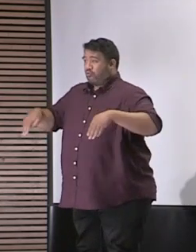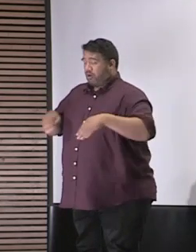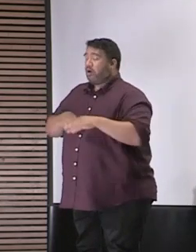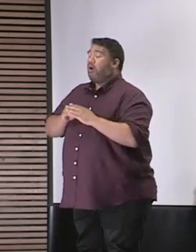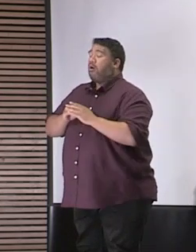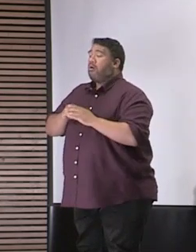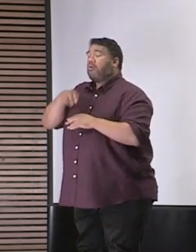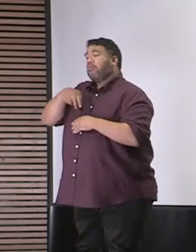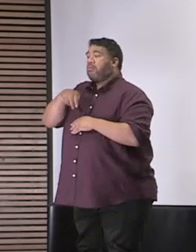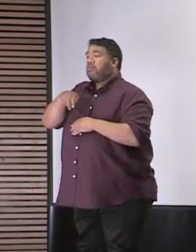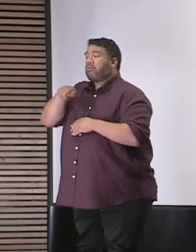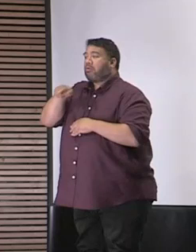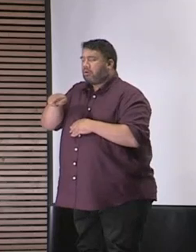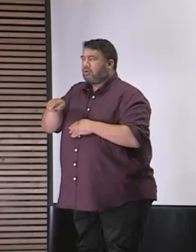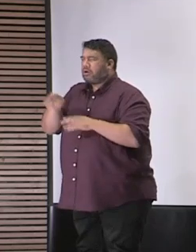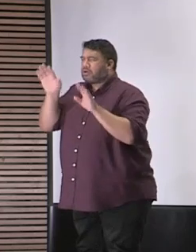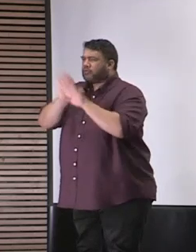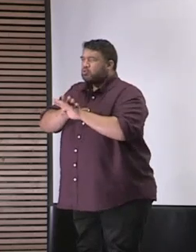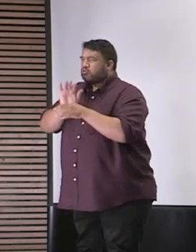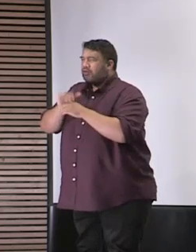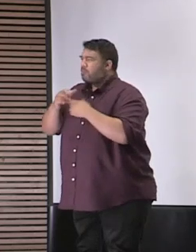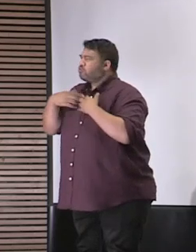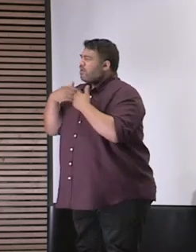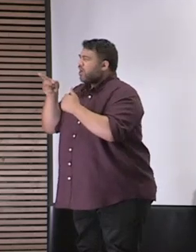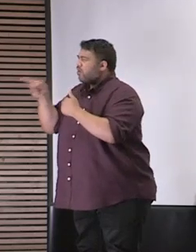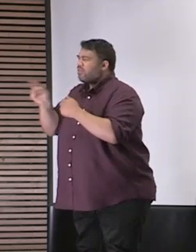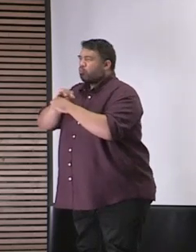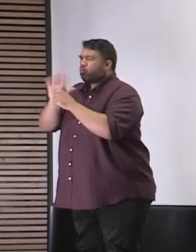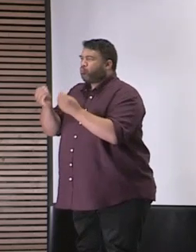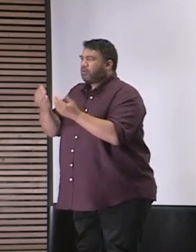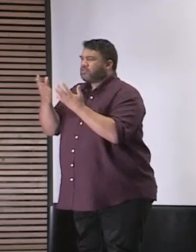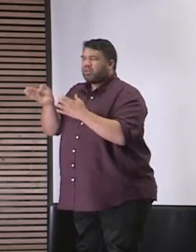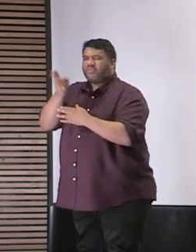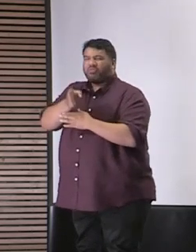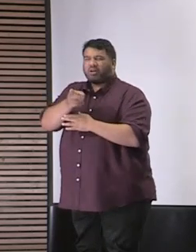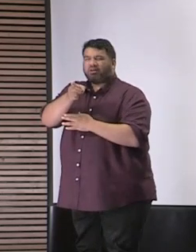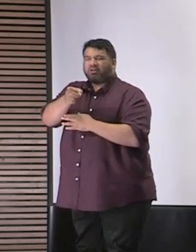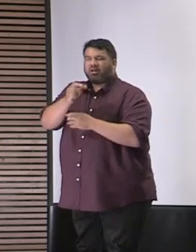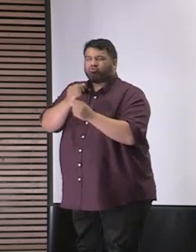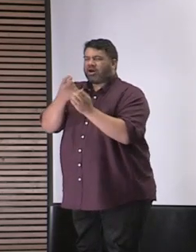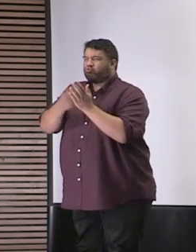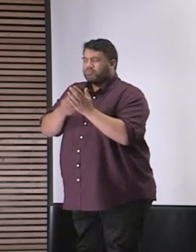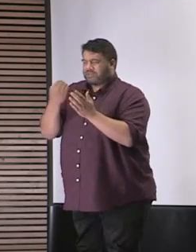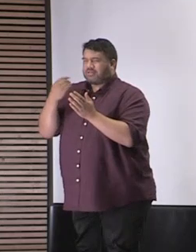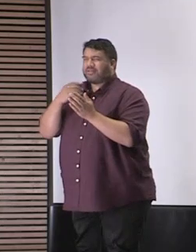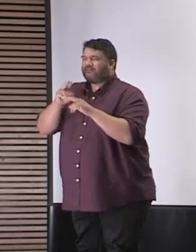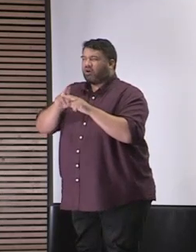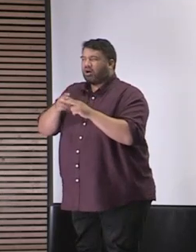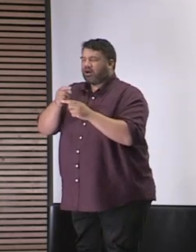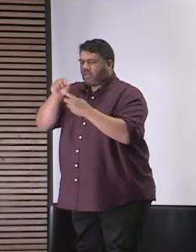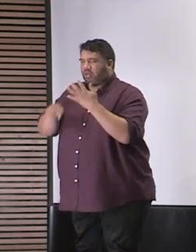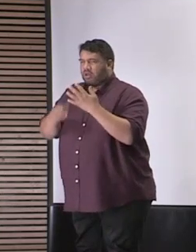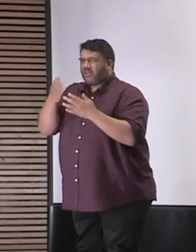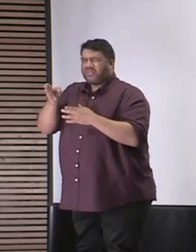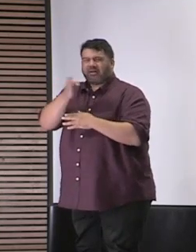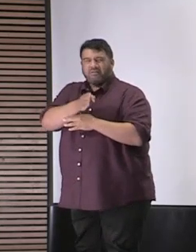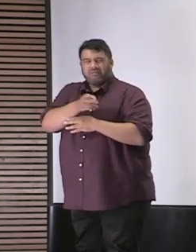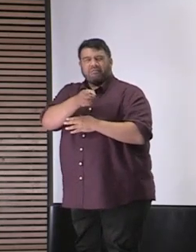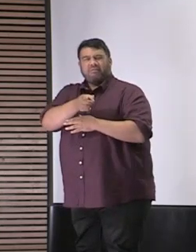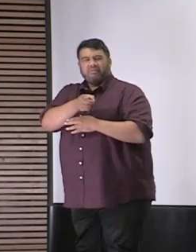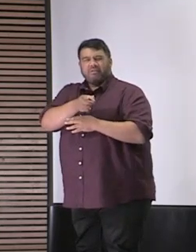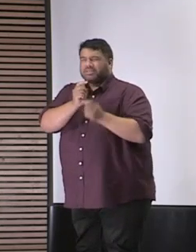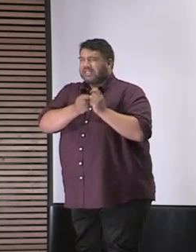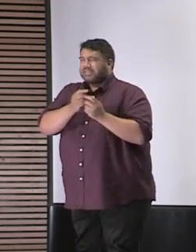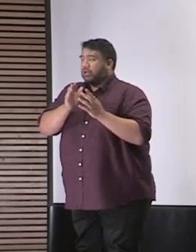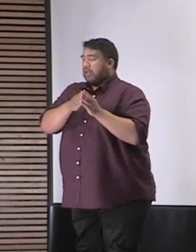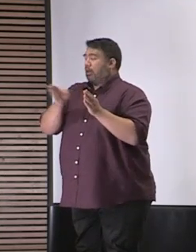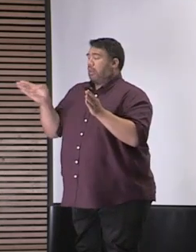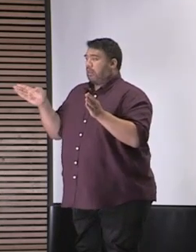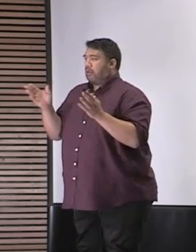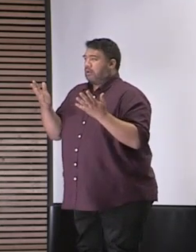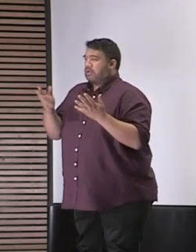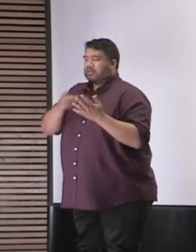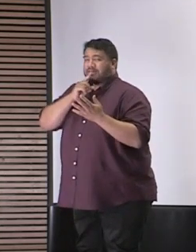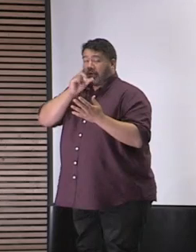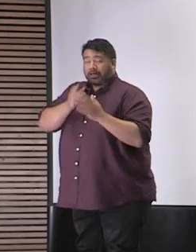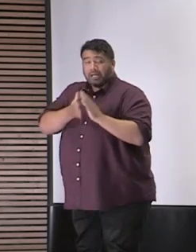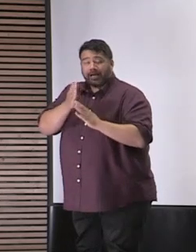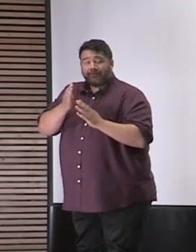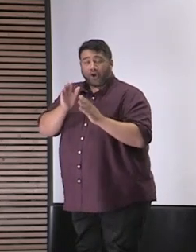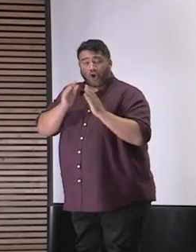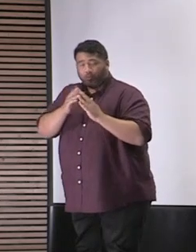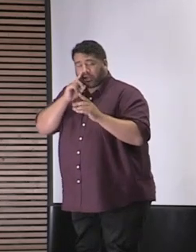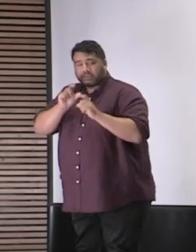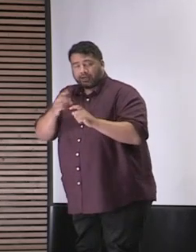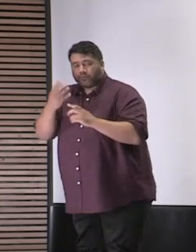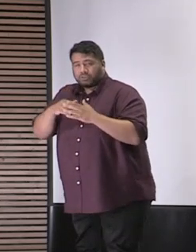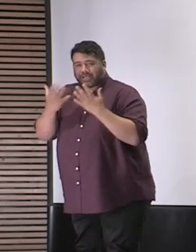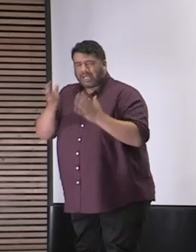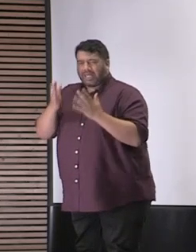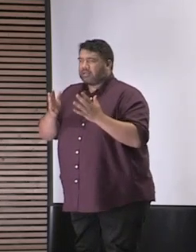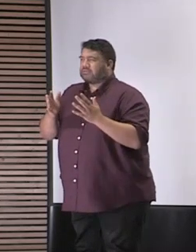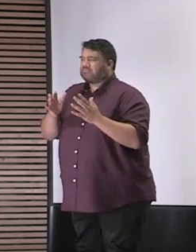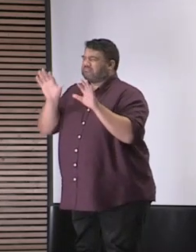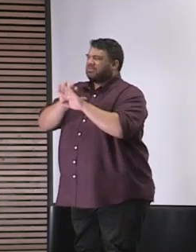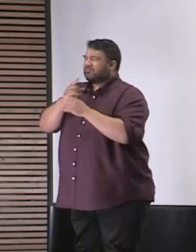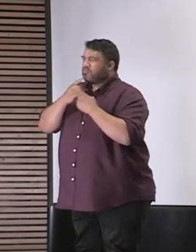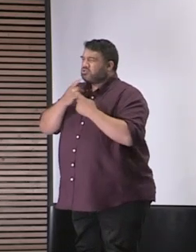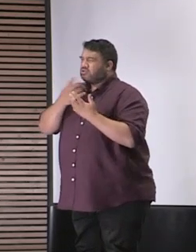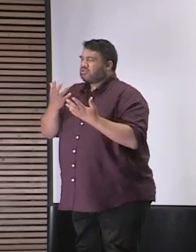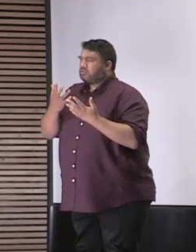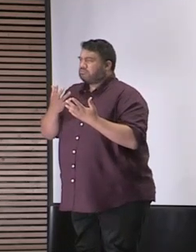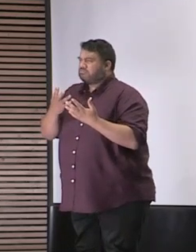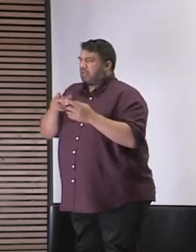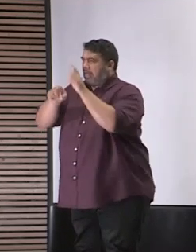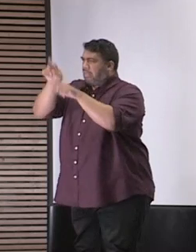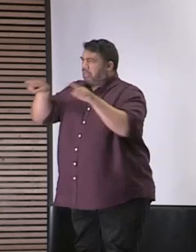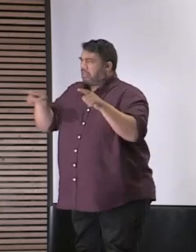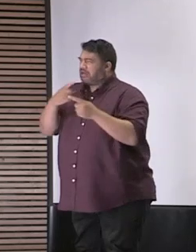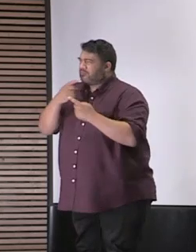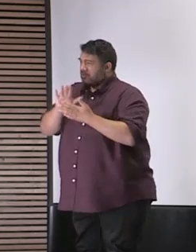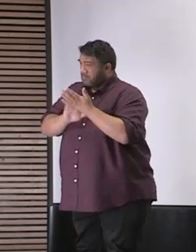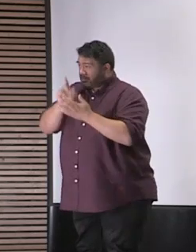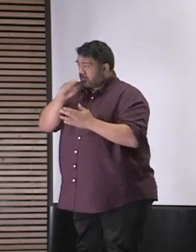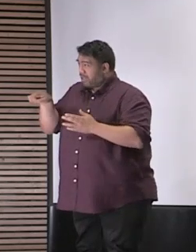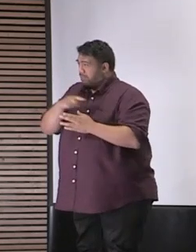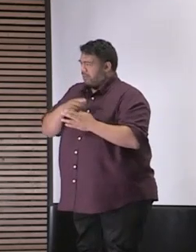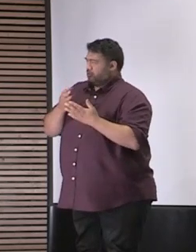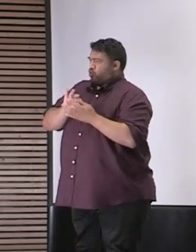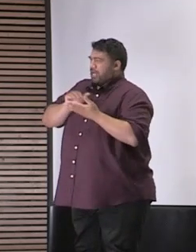continuaré luego Henry en el